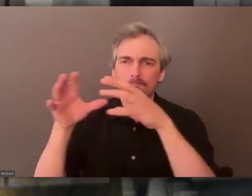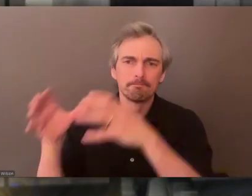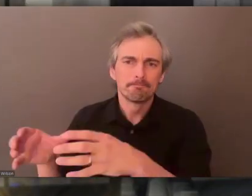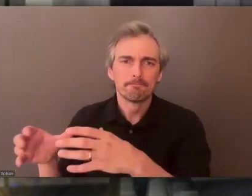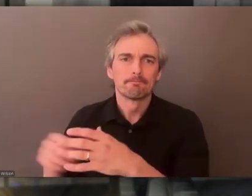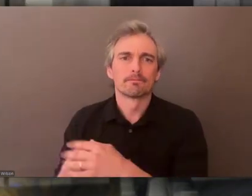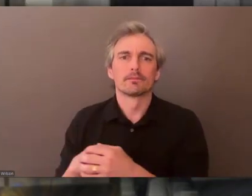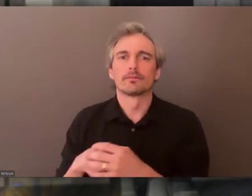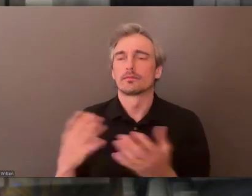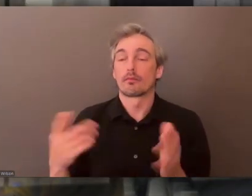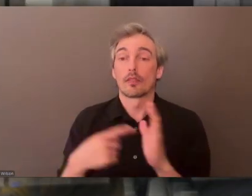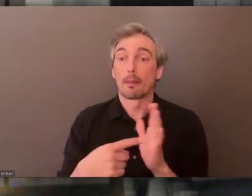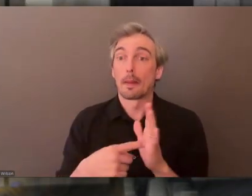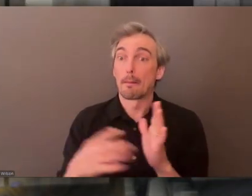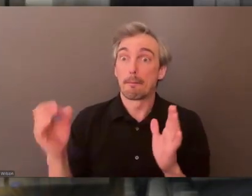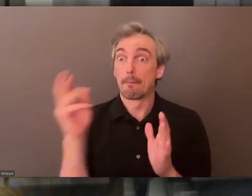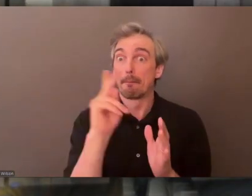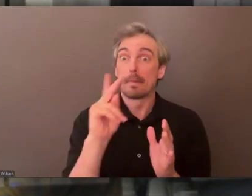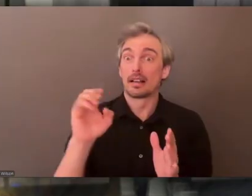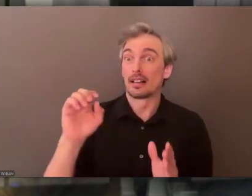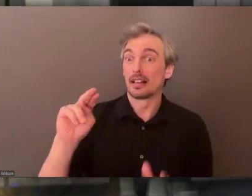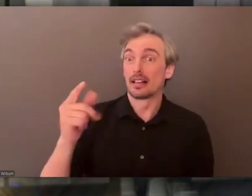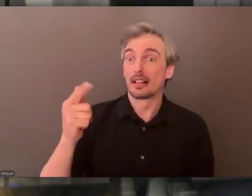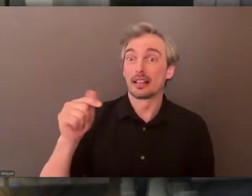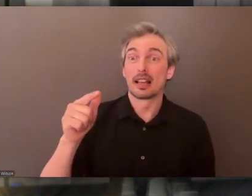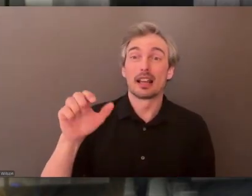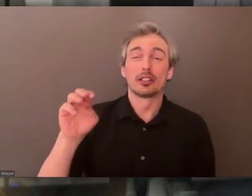そして、 Q2専用のダッシュボ ードのセットを別に持つかもしれません。